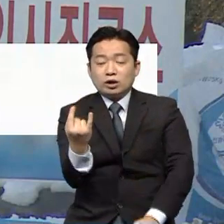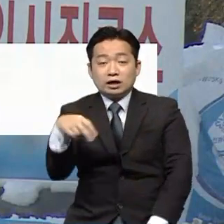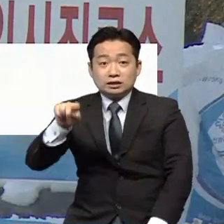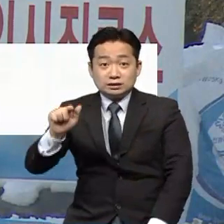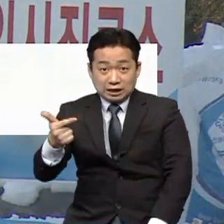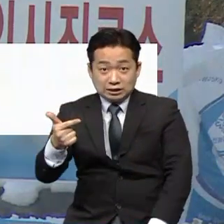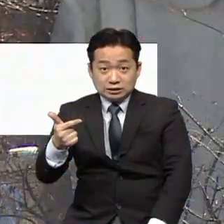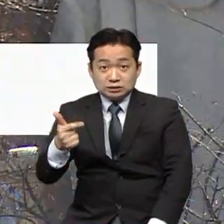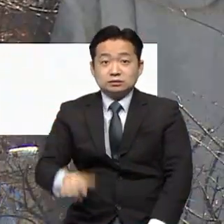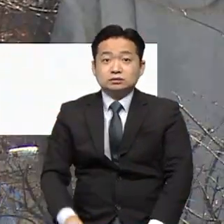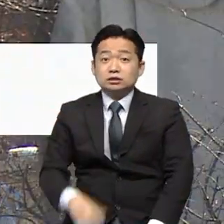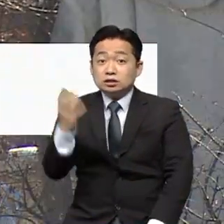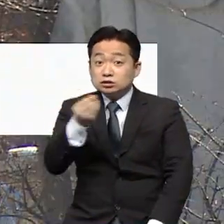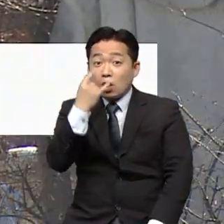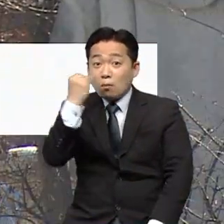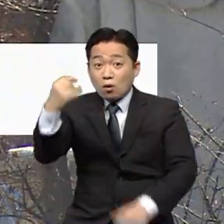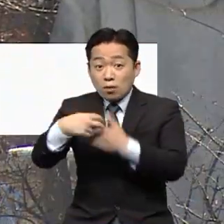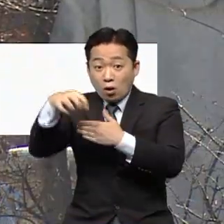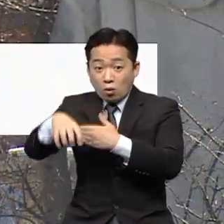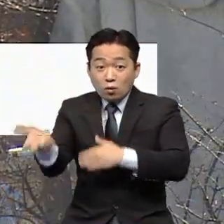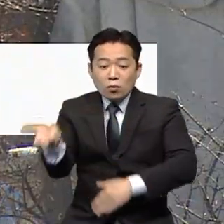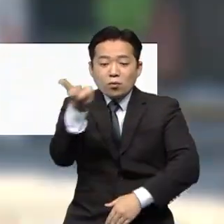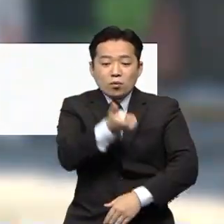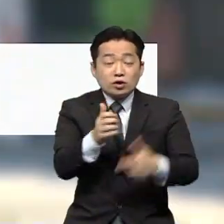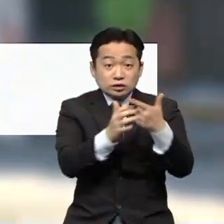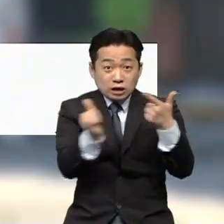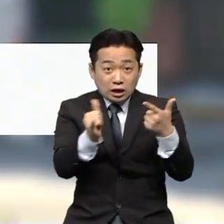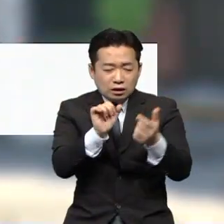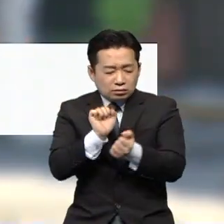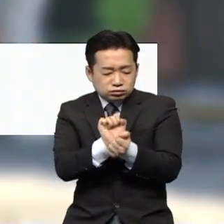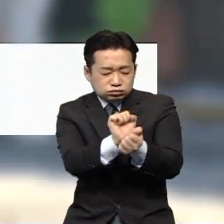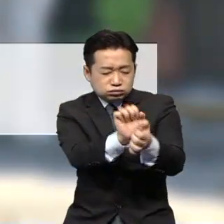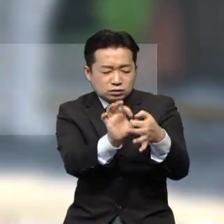병원으로 옮긴 확진자 6명이 연쇄 감염 경로로 추정됩니다.